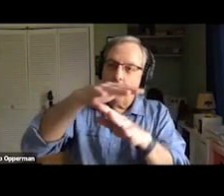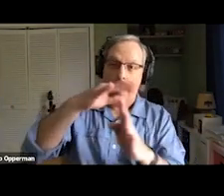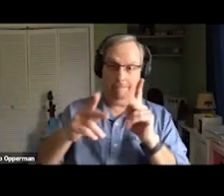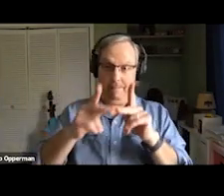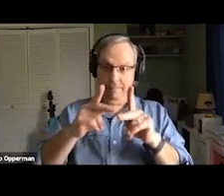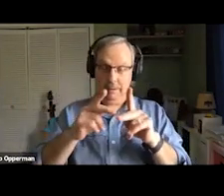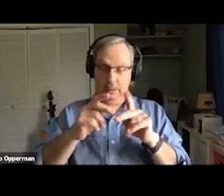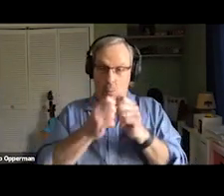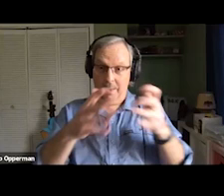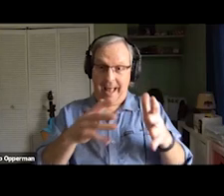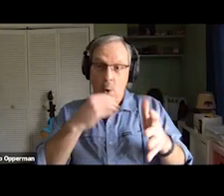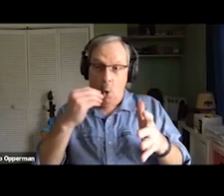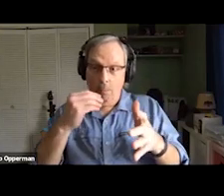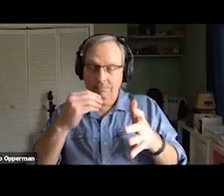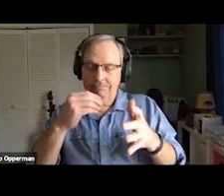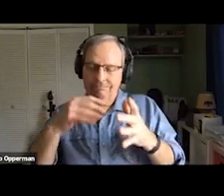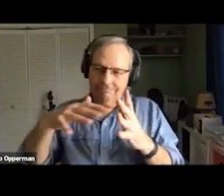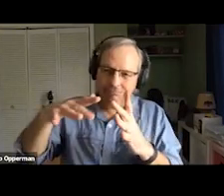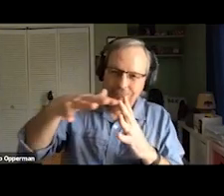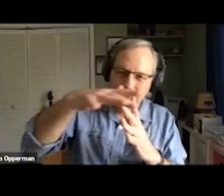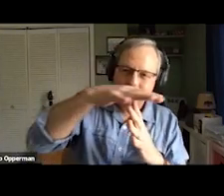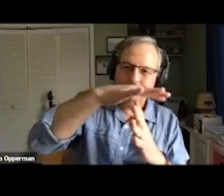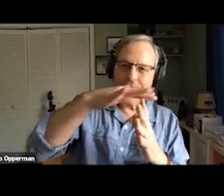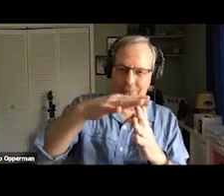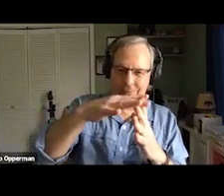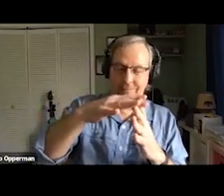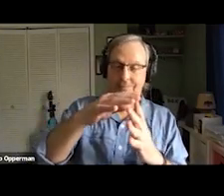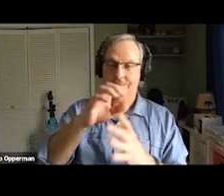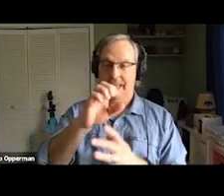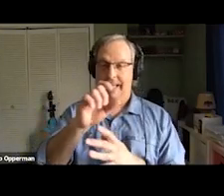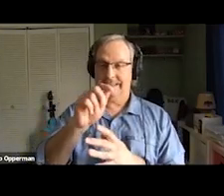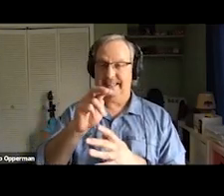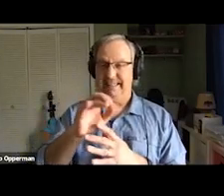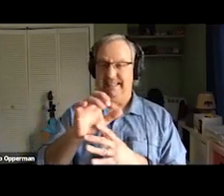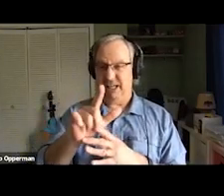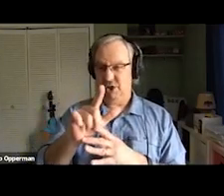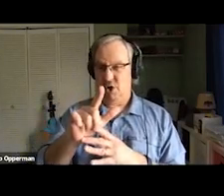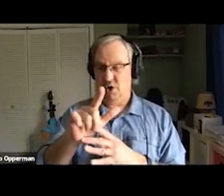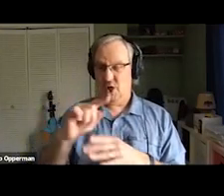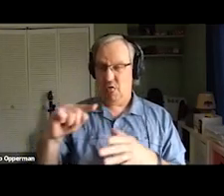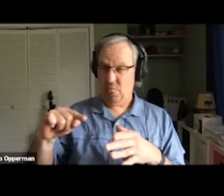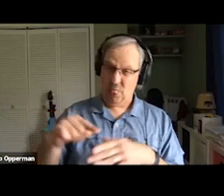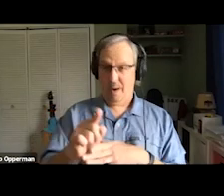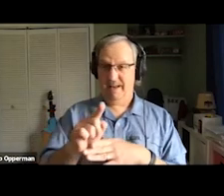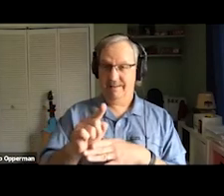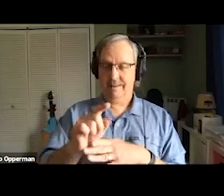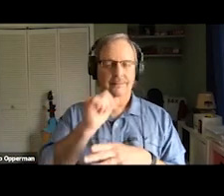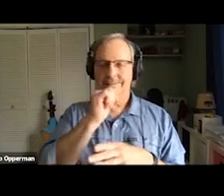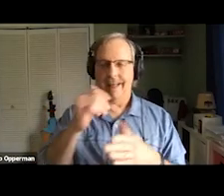Un psiquiatra escribió en un periódico que vi recientemente que las amenazas existenciales no son nada nuevo para las personas que se encuentran sin hogar.